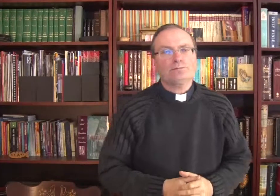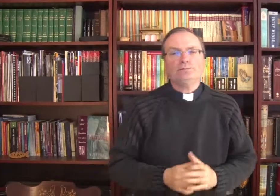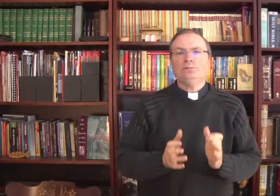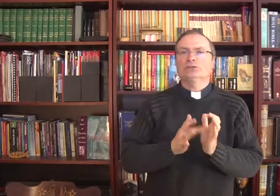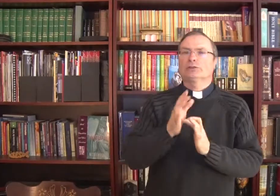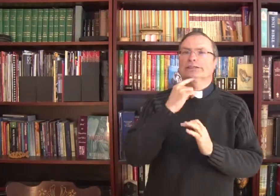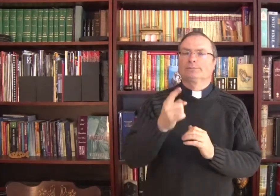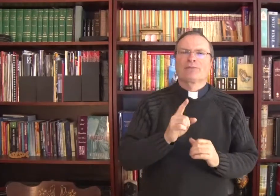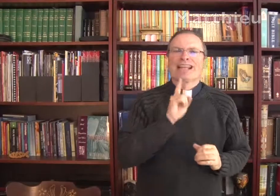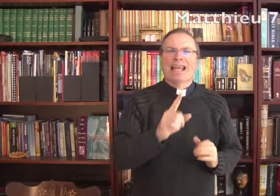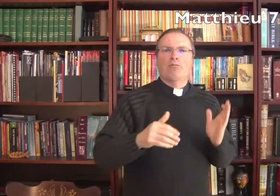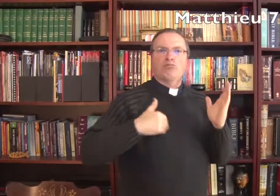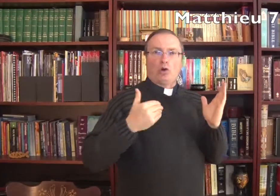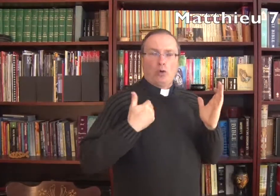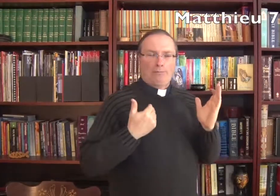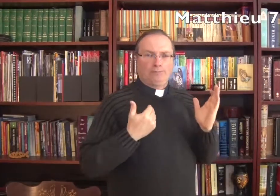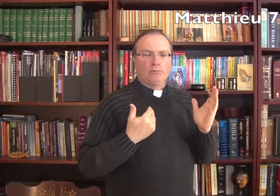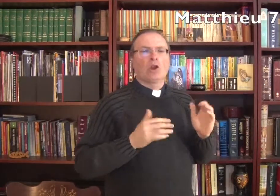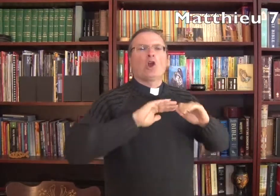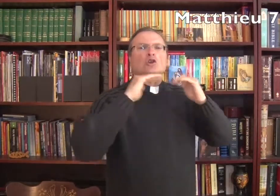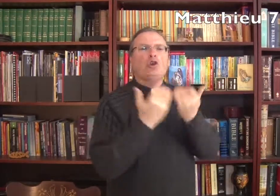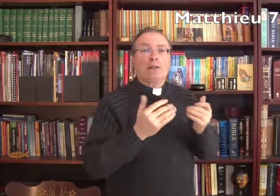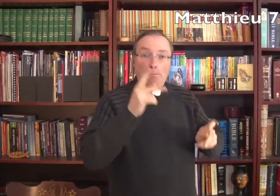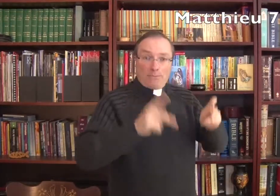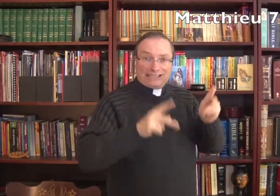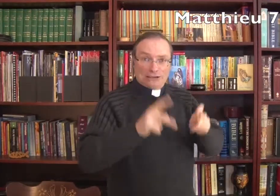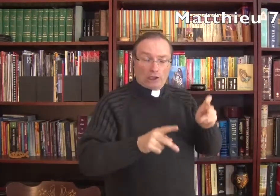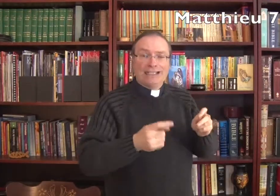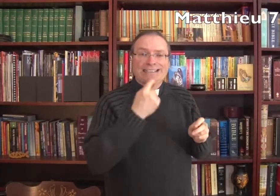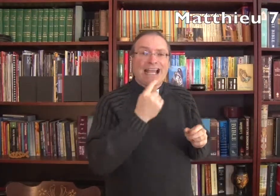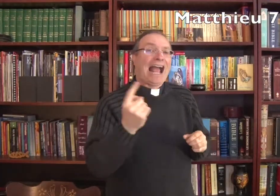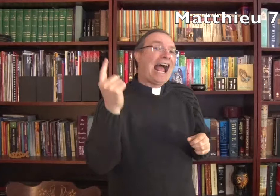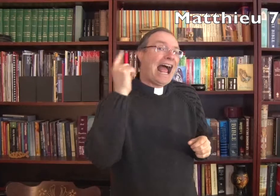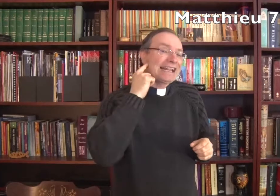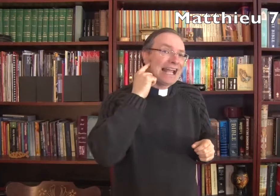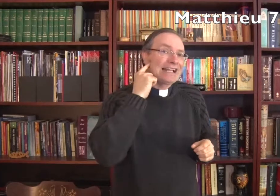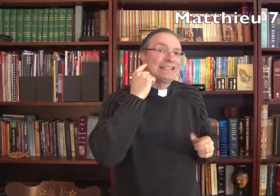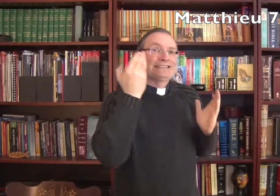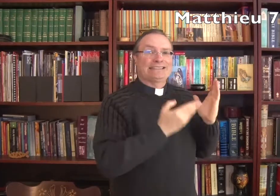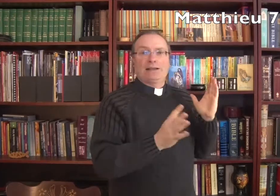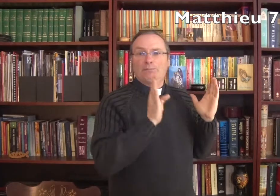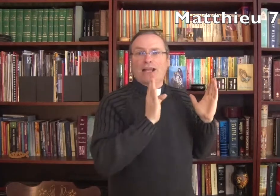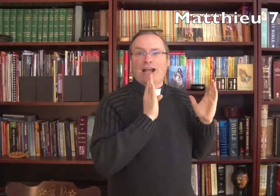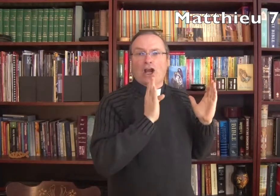Jésus disait: C’est pourquoi, toute personne qui entend ces paroles